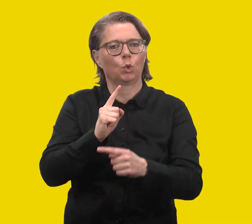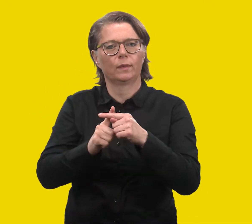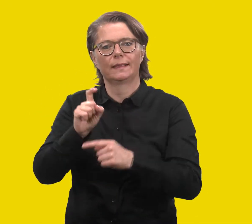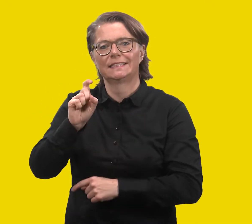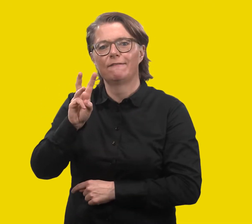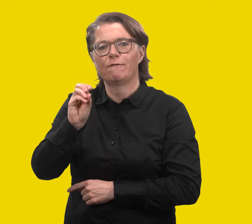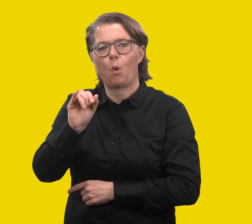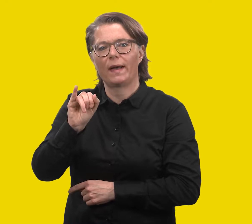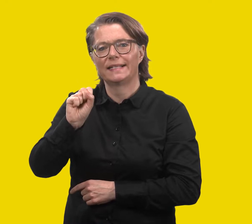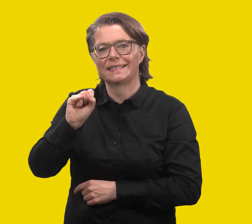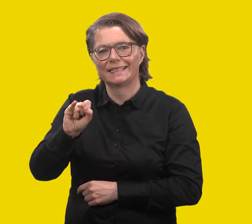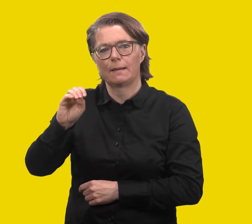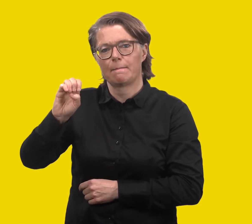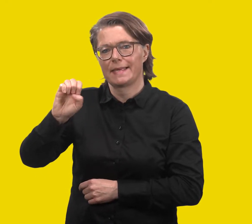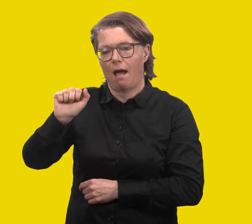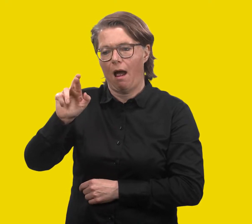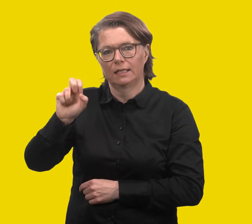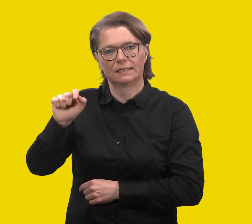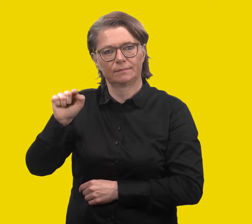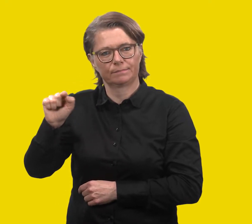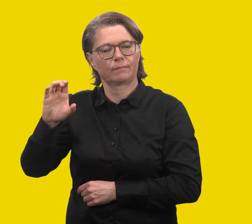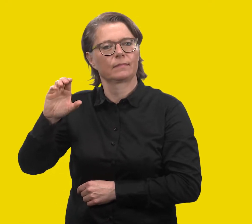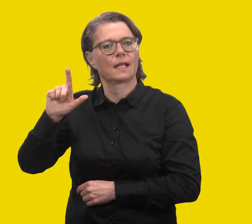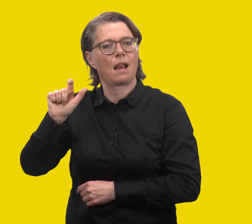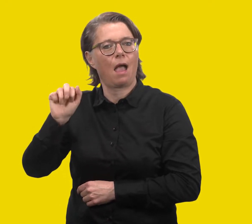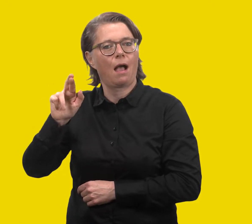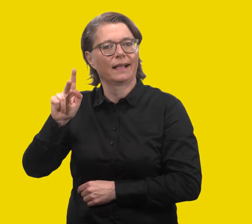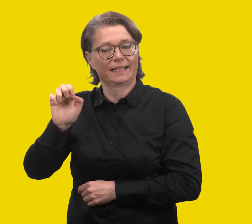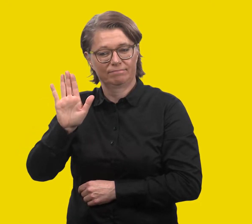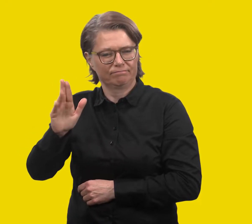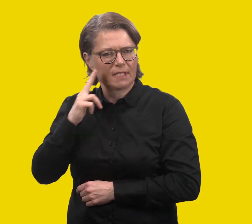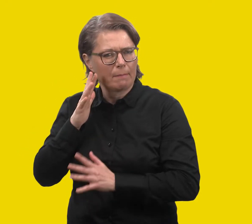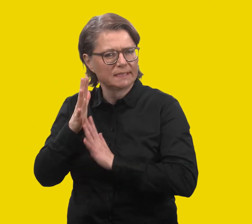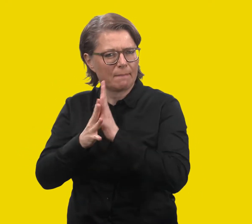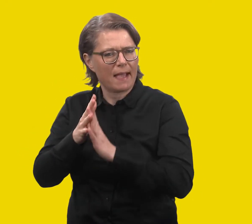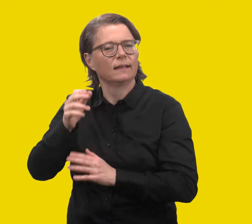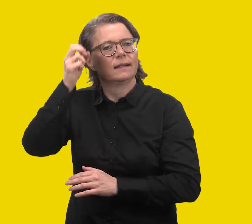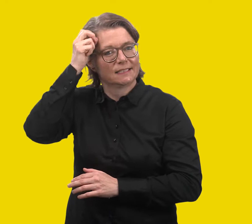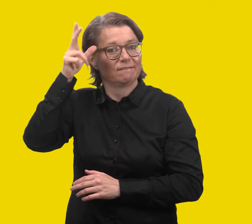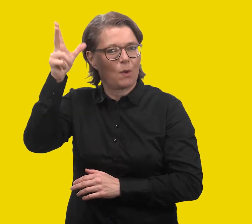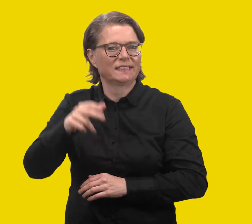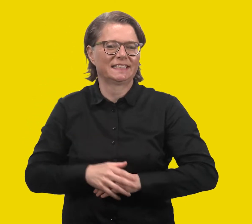und Zwoisy Mears-Clarke zu Gast.